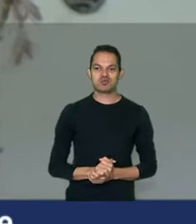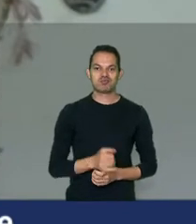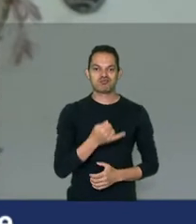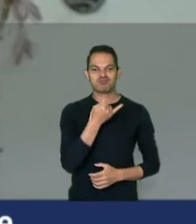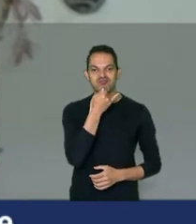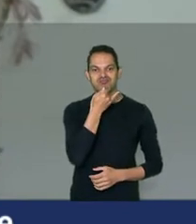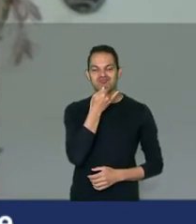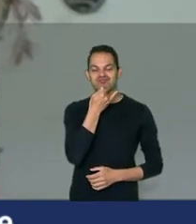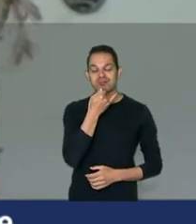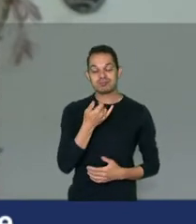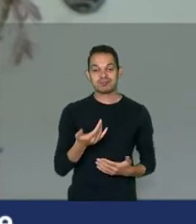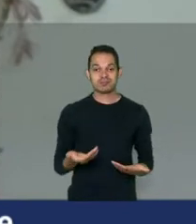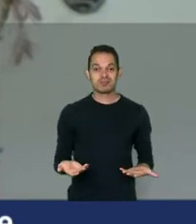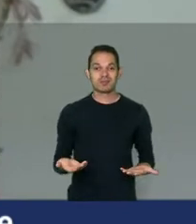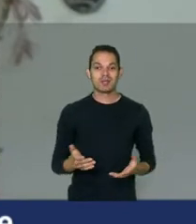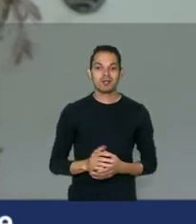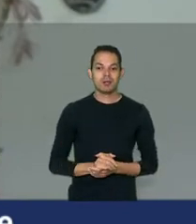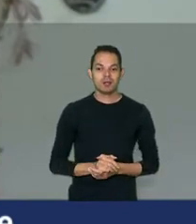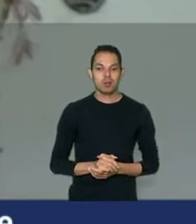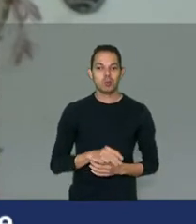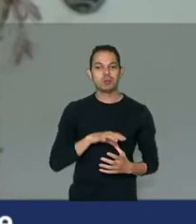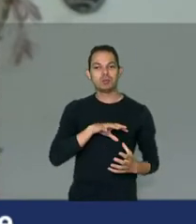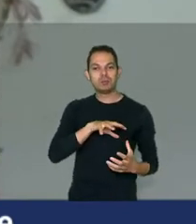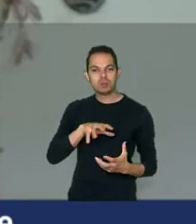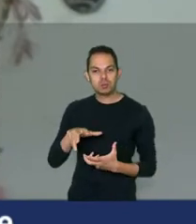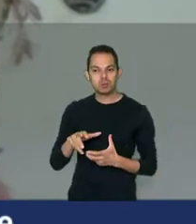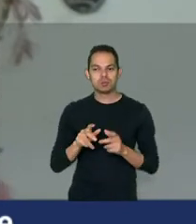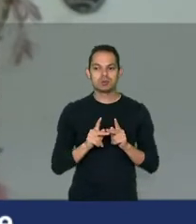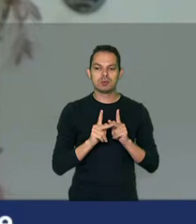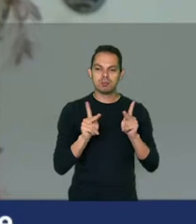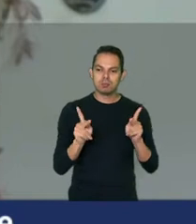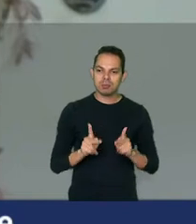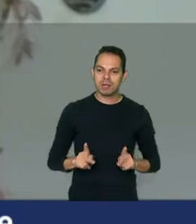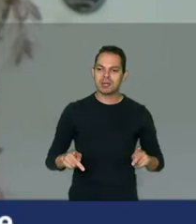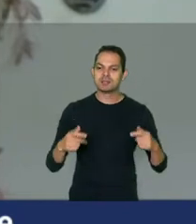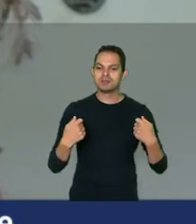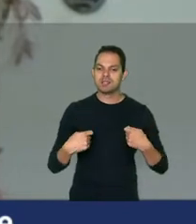NINGUÉM. ÉLAMENTÁVEL QUE VÁ POR ESSE CAMINHO. O MUNDO PRECISA DE PAZ, O MUNDO PRECISA DE COMPREENSÃO, DE